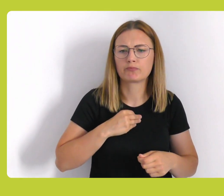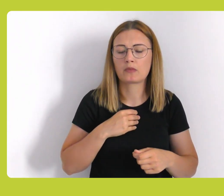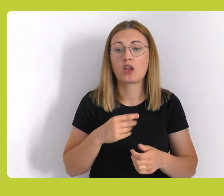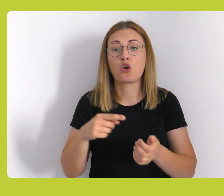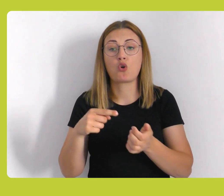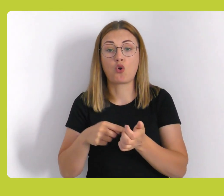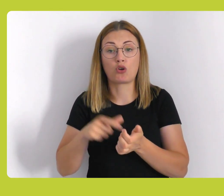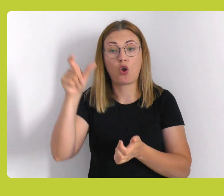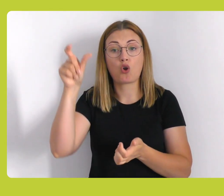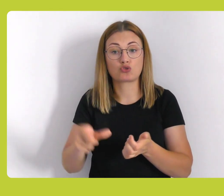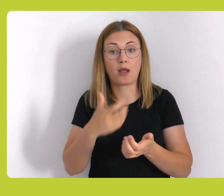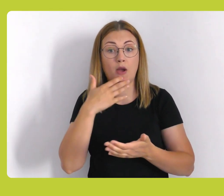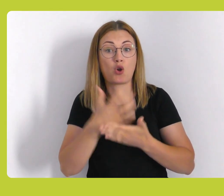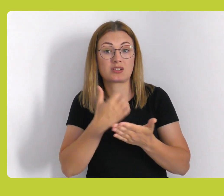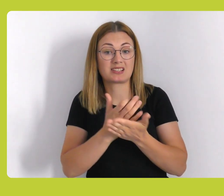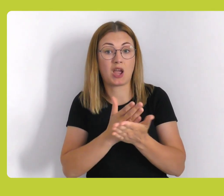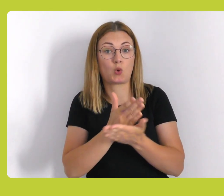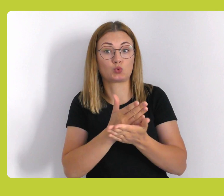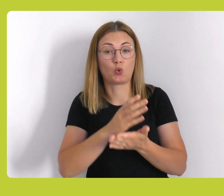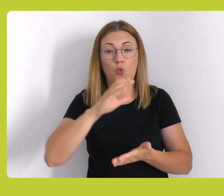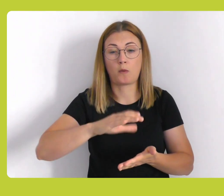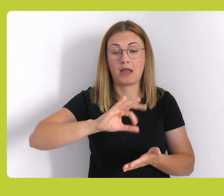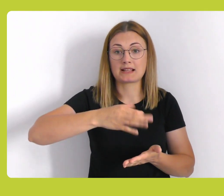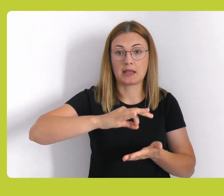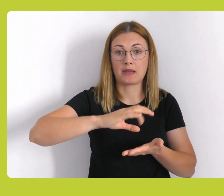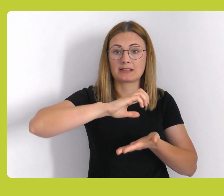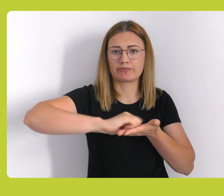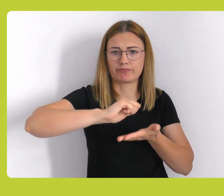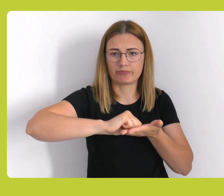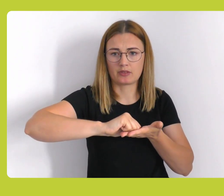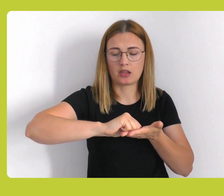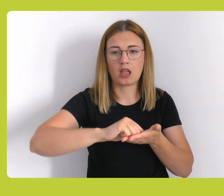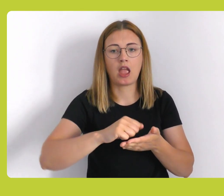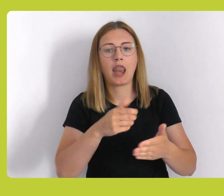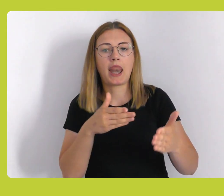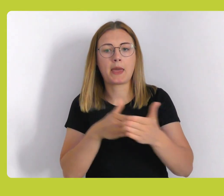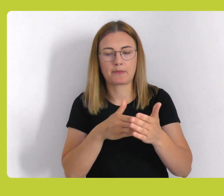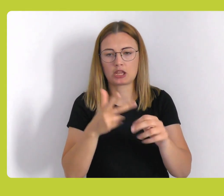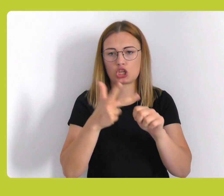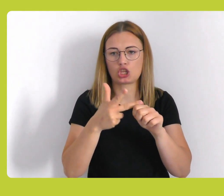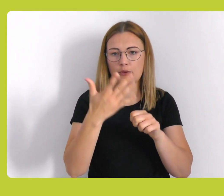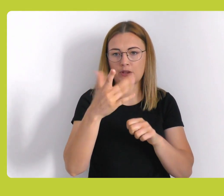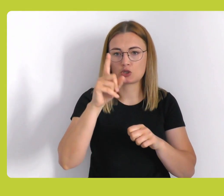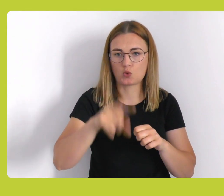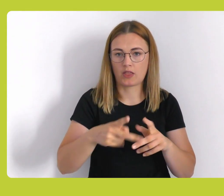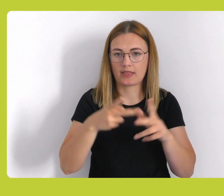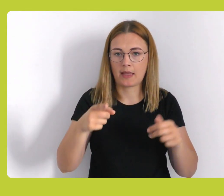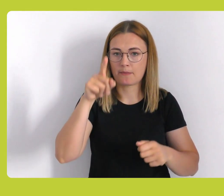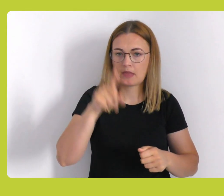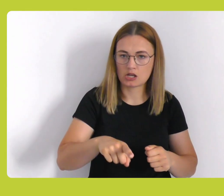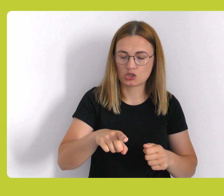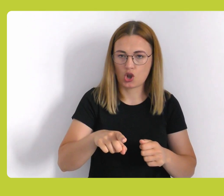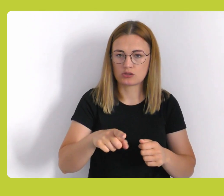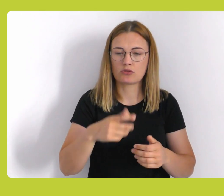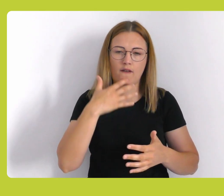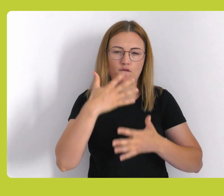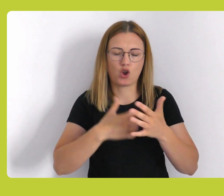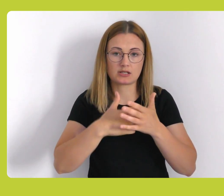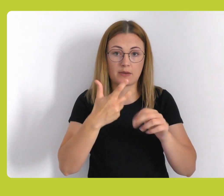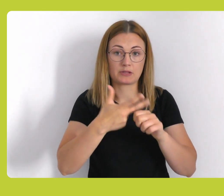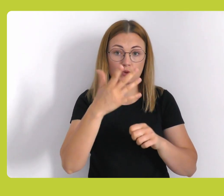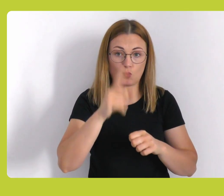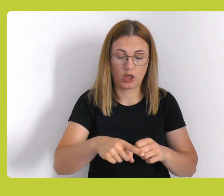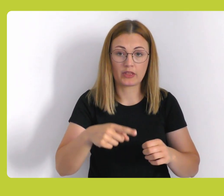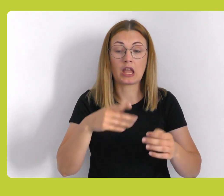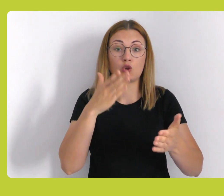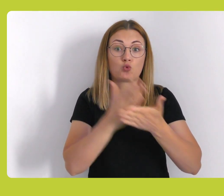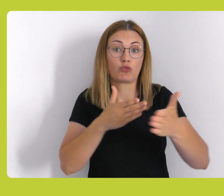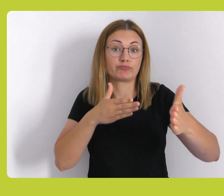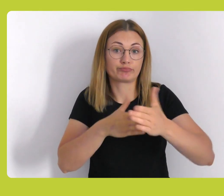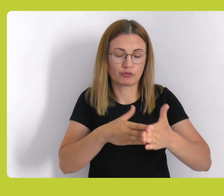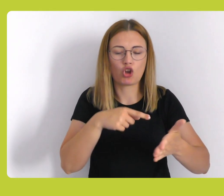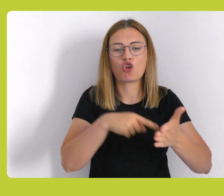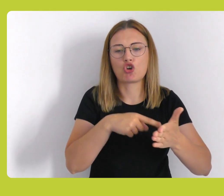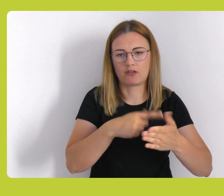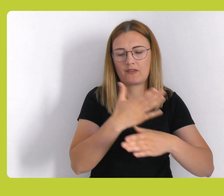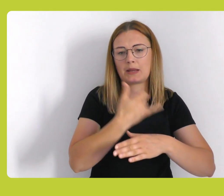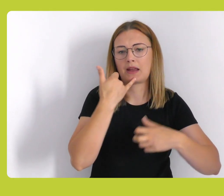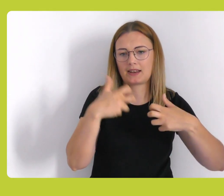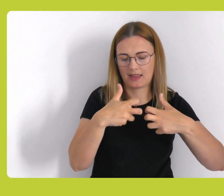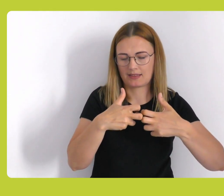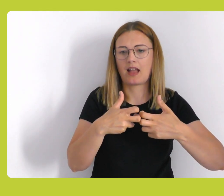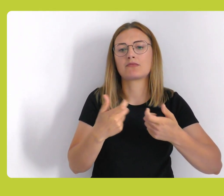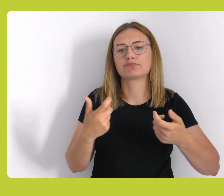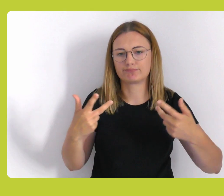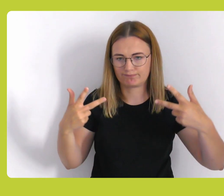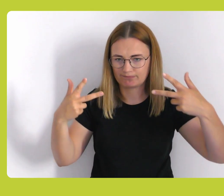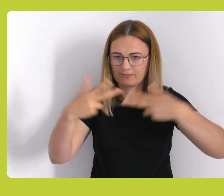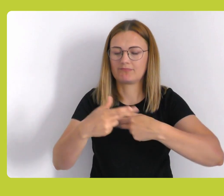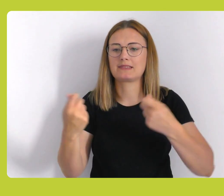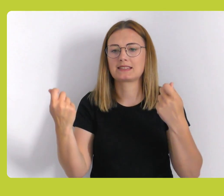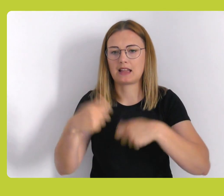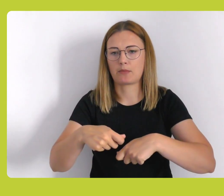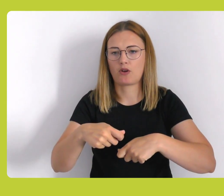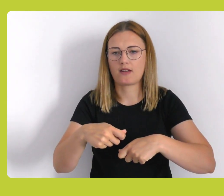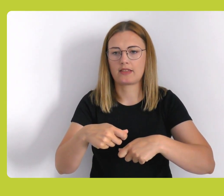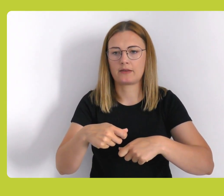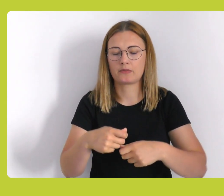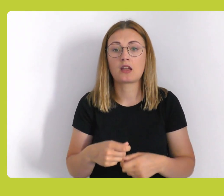kiedy wydasz na nie 35 zł w ciągu miesiąca/okresu rozliczeniowego.